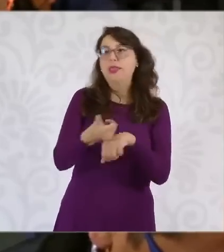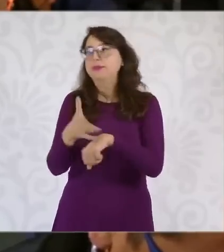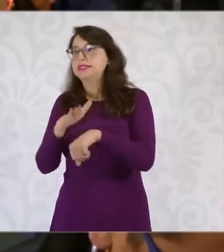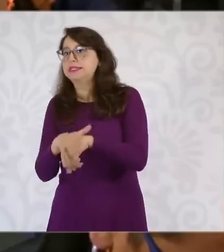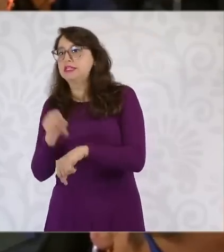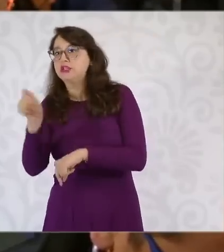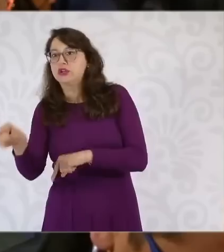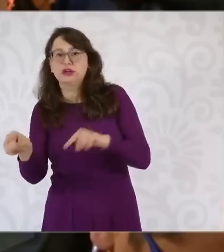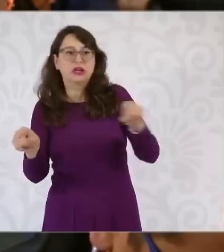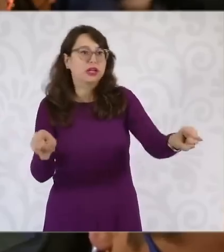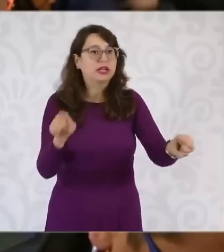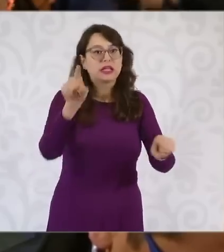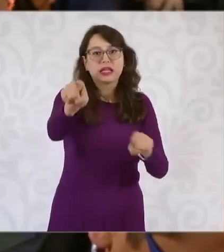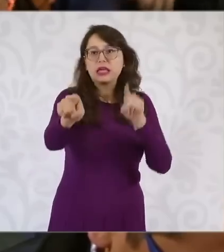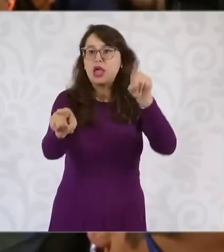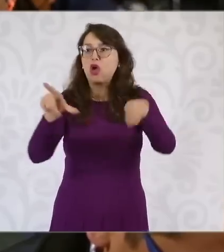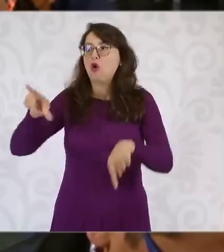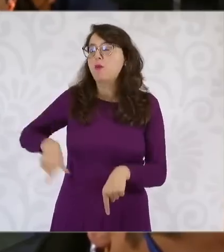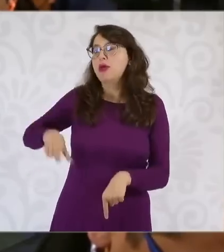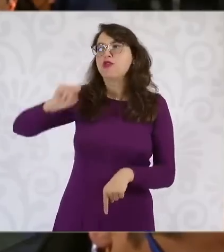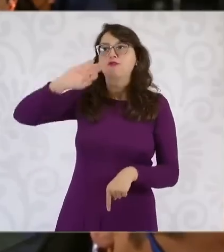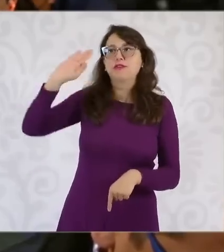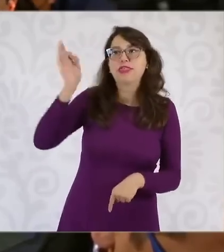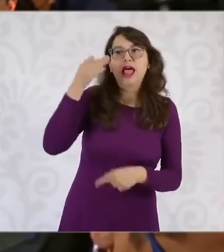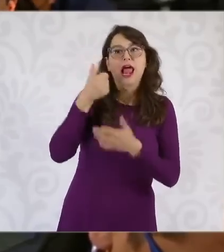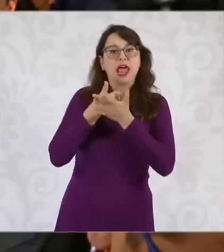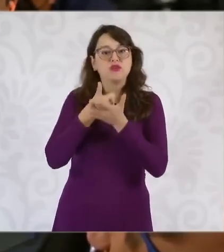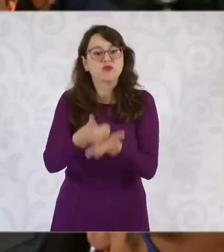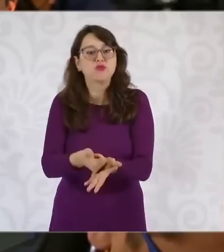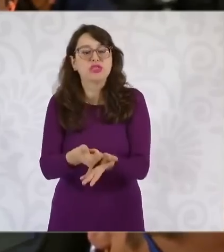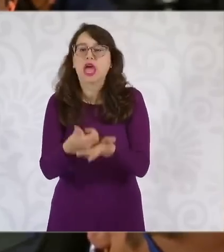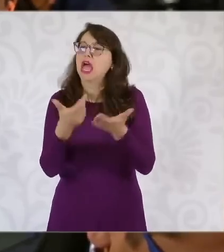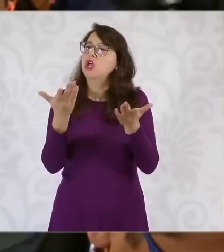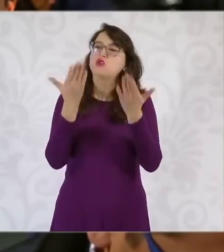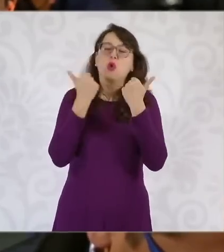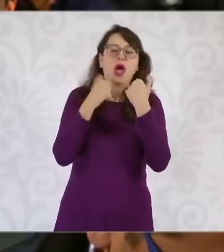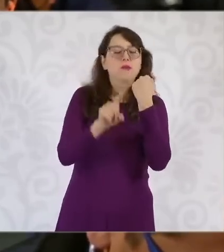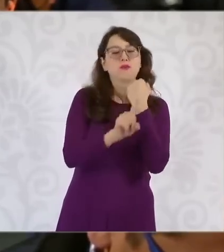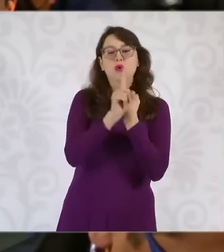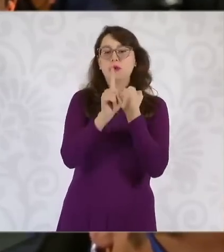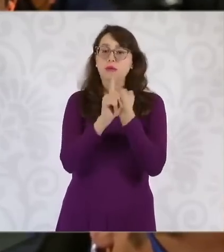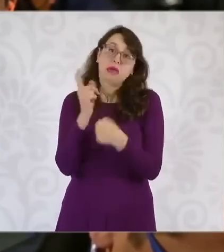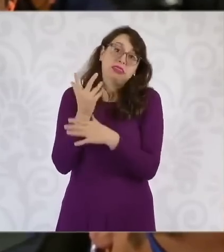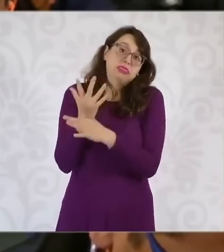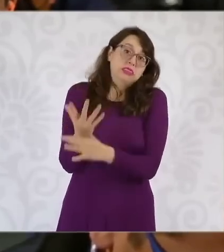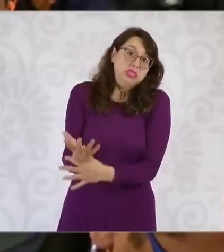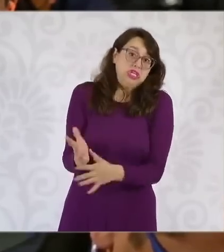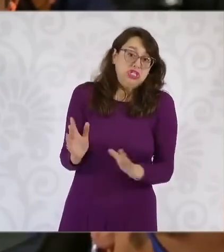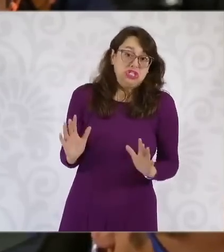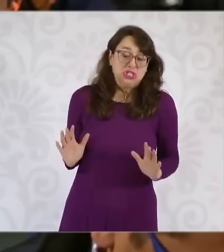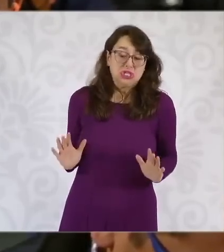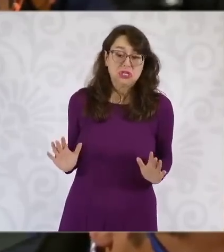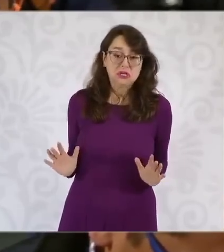lo van a tramitar ante el Gobierno Federal y que no hay ningún conflicto de interés esto esto que